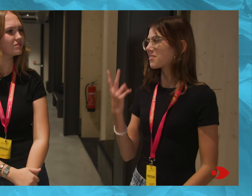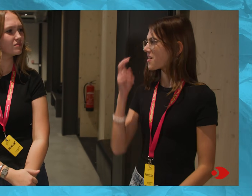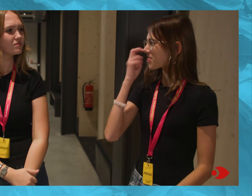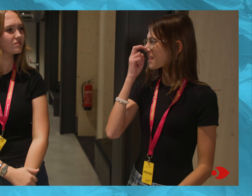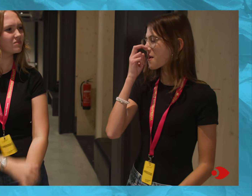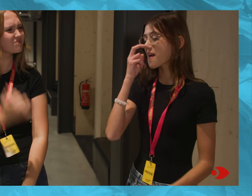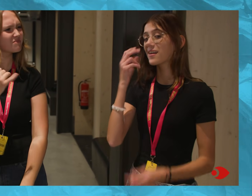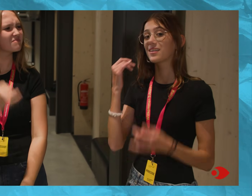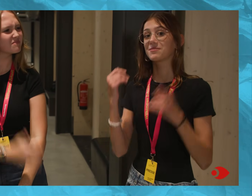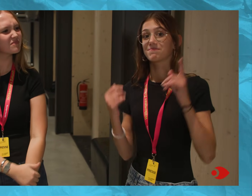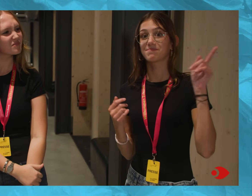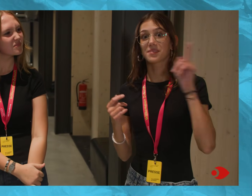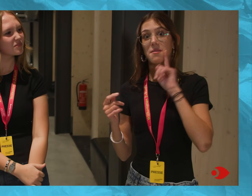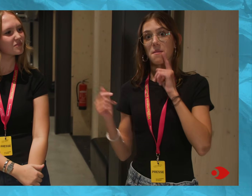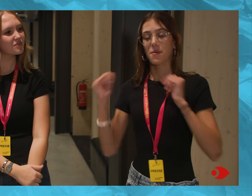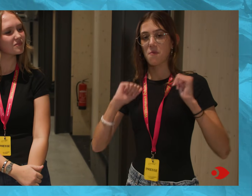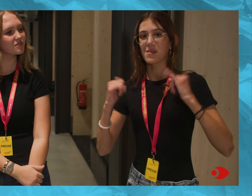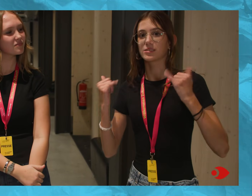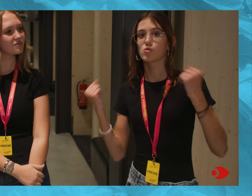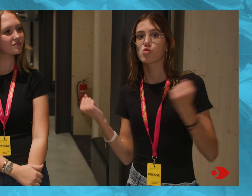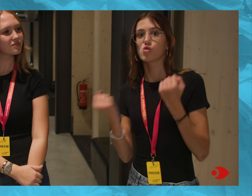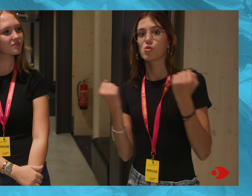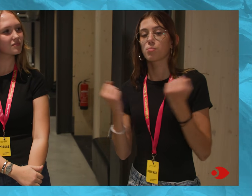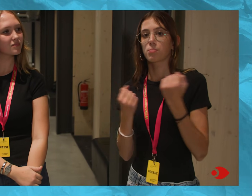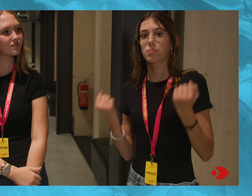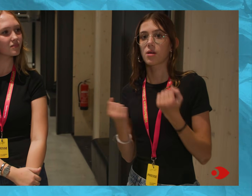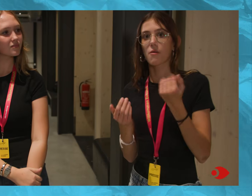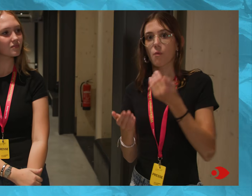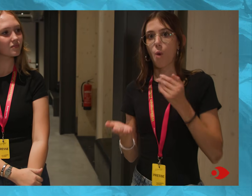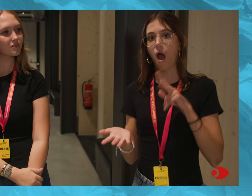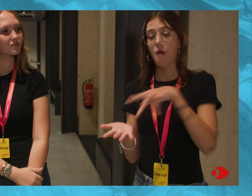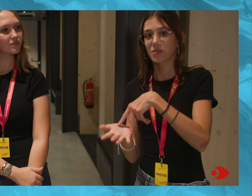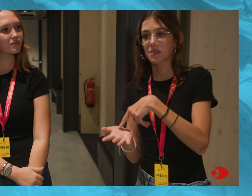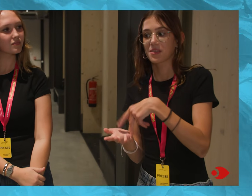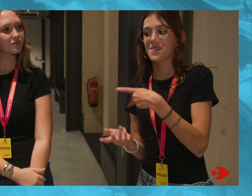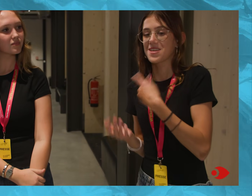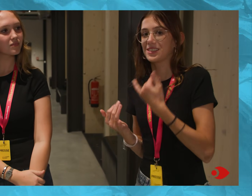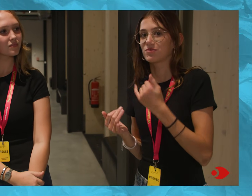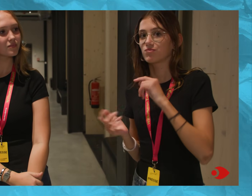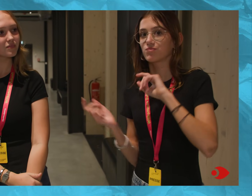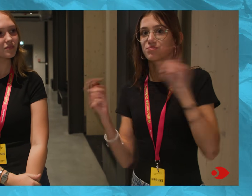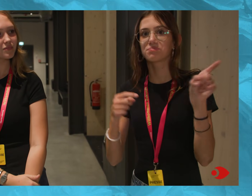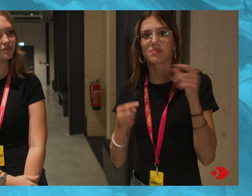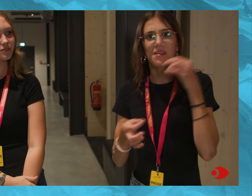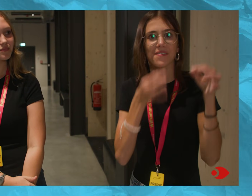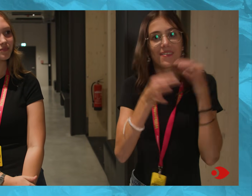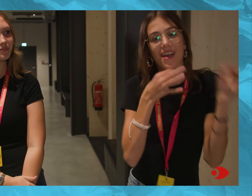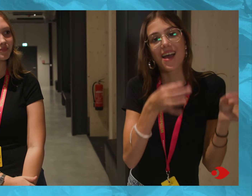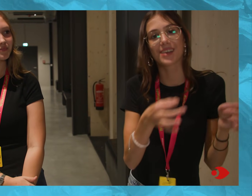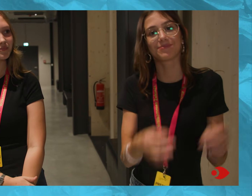Das wollten wir gemeinsam herausfinden. Die beiden Deaf-Performerinnen haben vor ihrem Auftritt geprobt. Und da haben wir sie mit Fragen gelöchert.